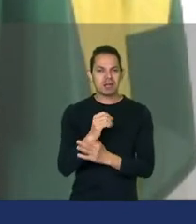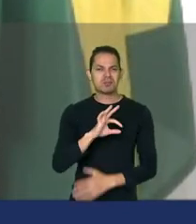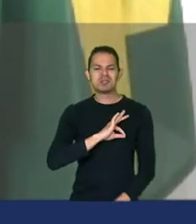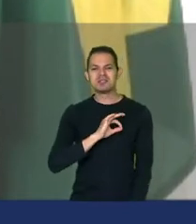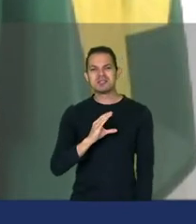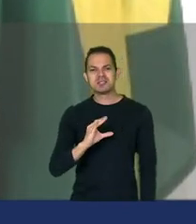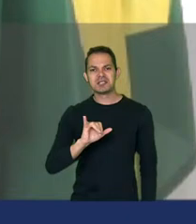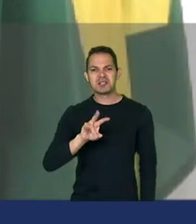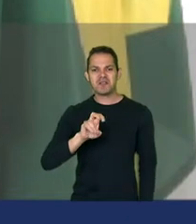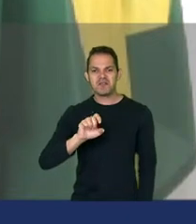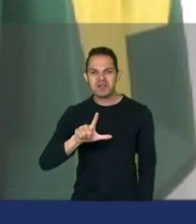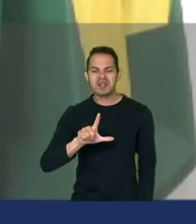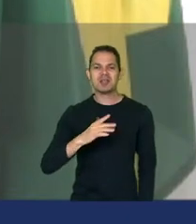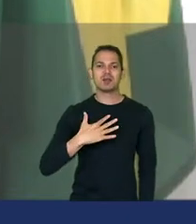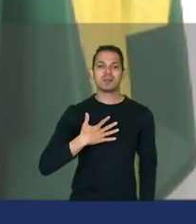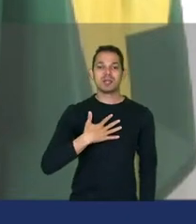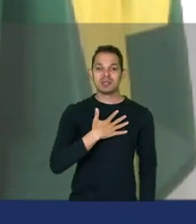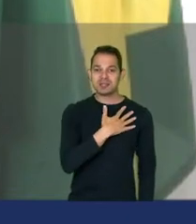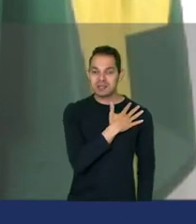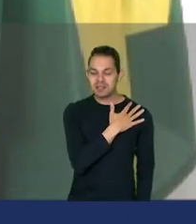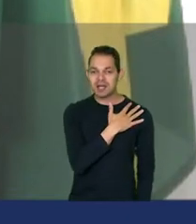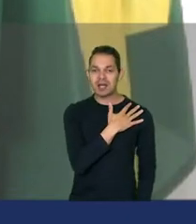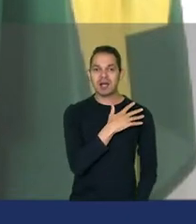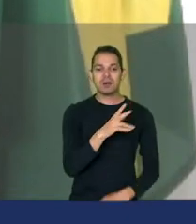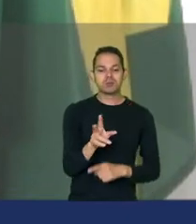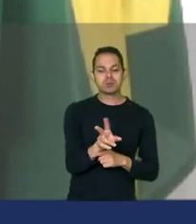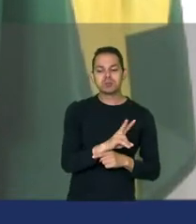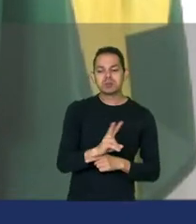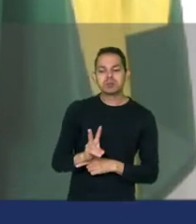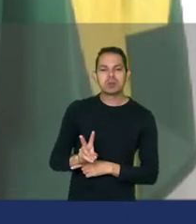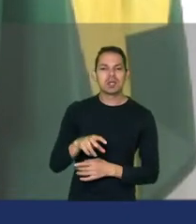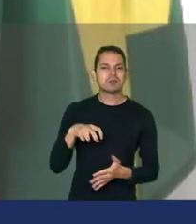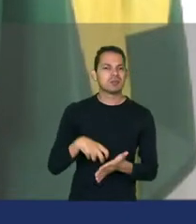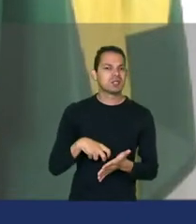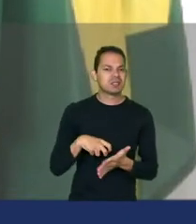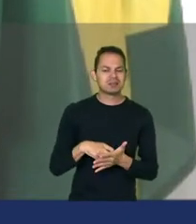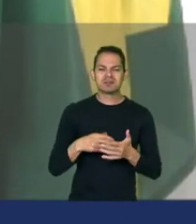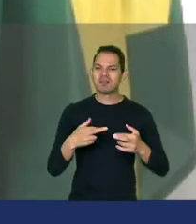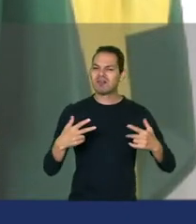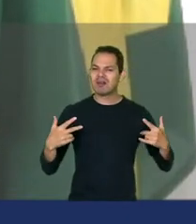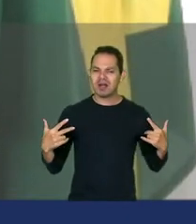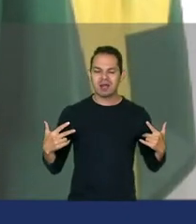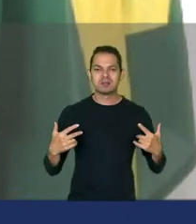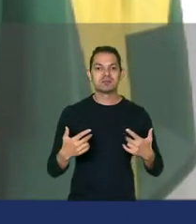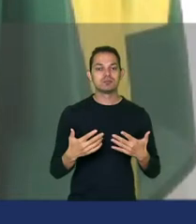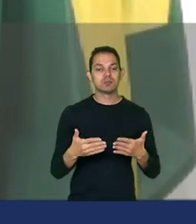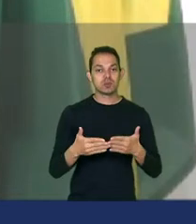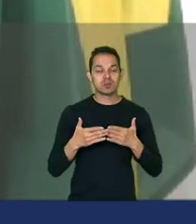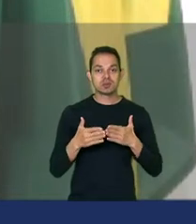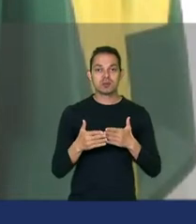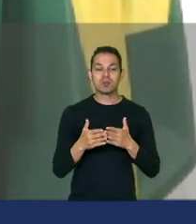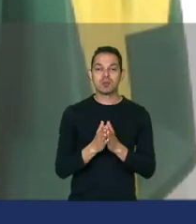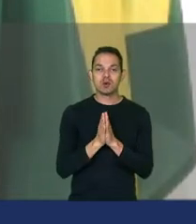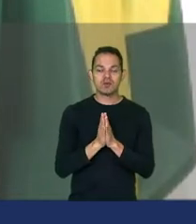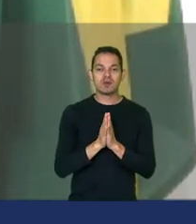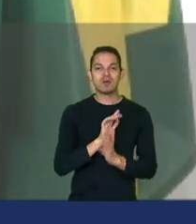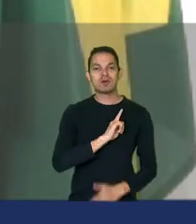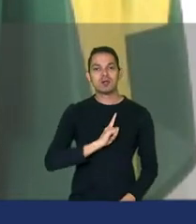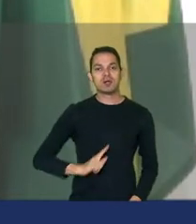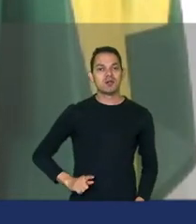MIL PROFISSIONAIS DA SEGURANÇ A, POLÍCIA CIVIL, POLÍCIA MILITAR, AGENTES SOCIOEDUCATIVOS, POLICIAIS PENAIS. ENTÃO AQUI FICA MEU